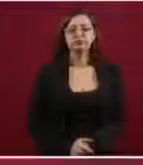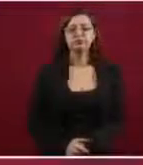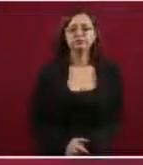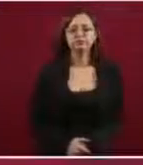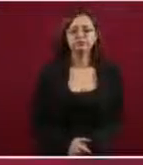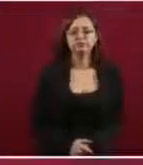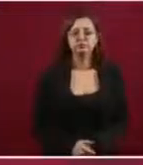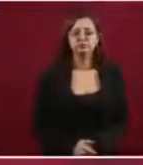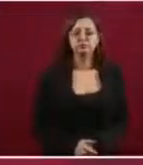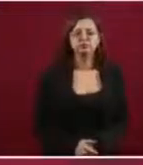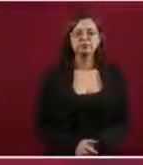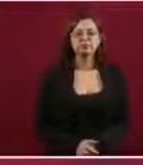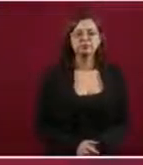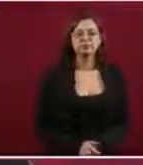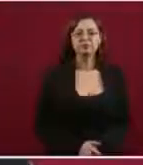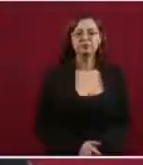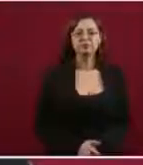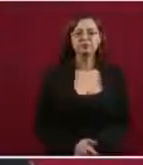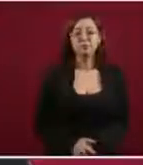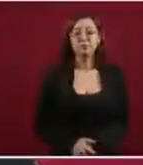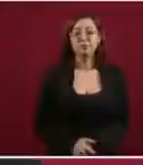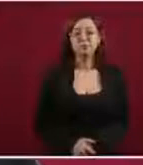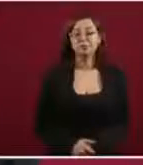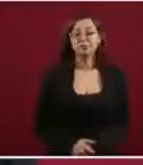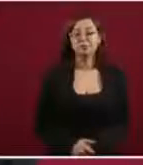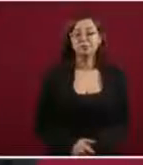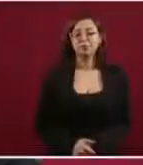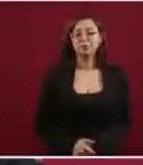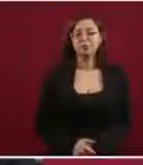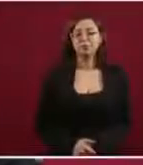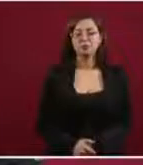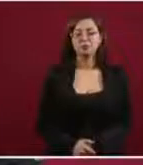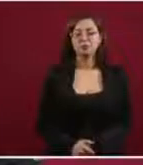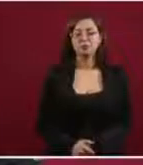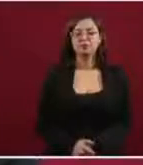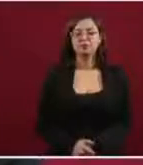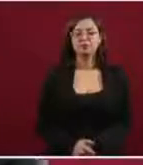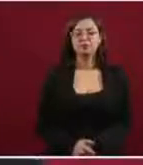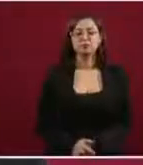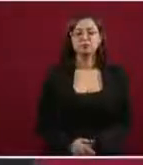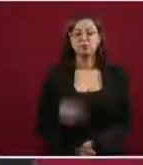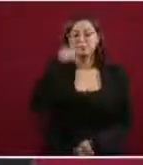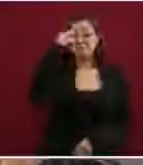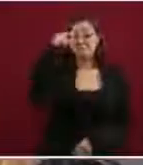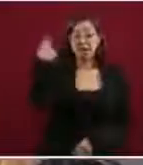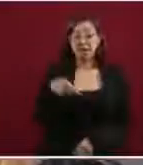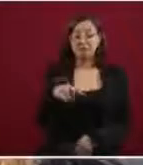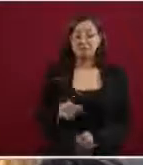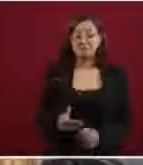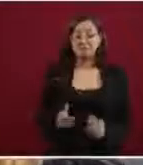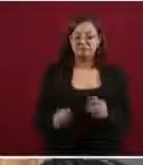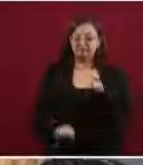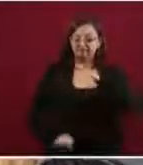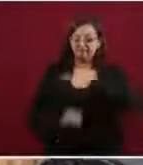queden totalmente establecidas las bases de la transformación.